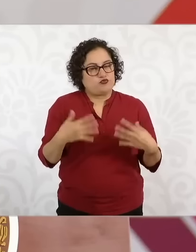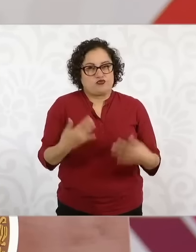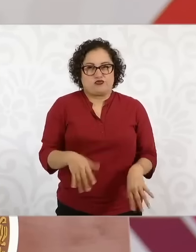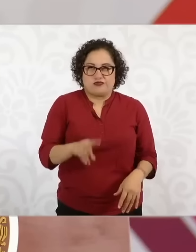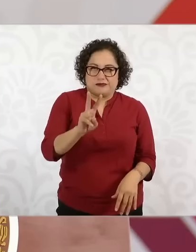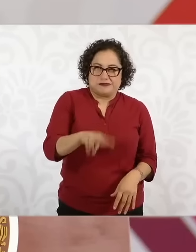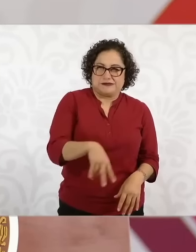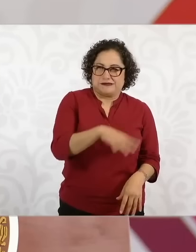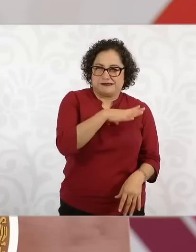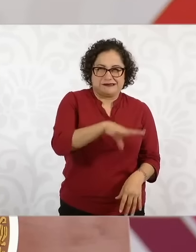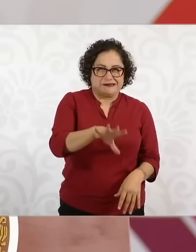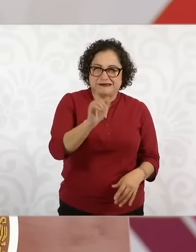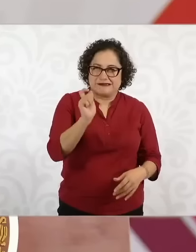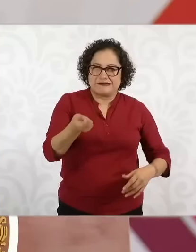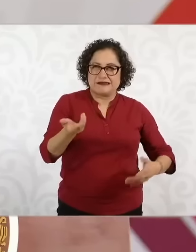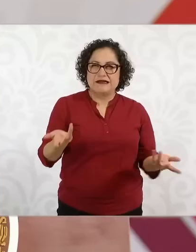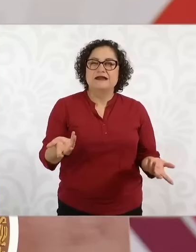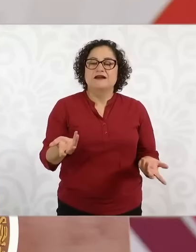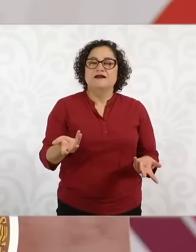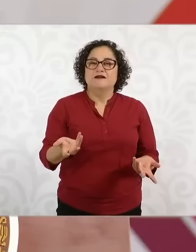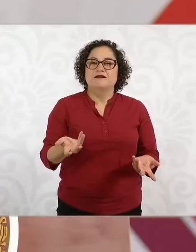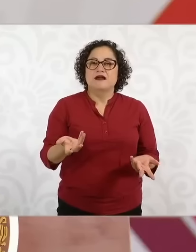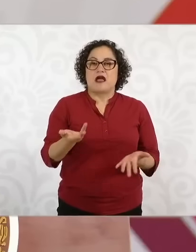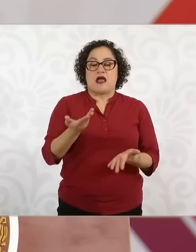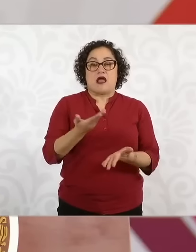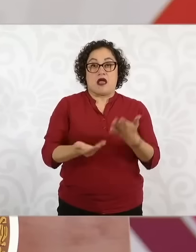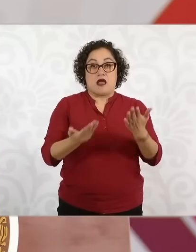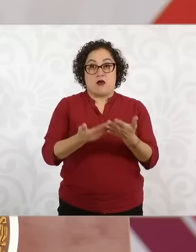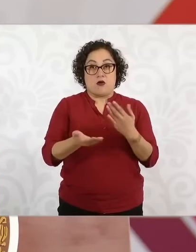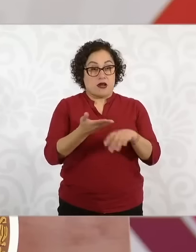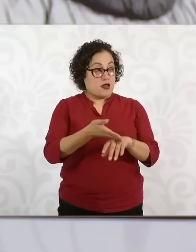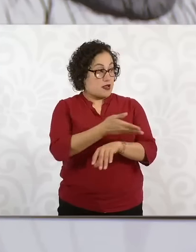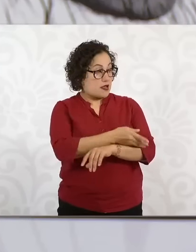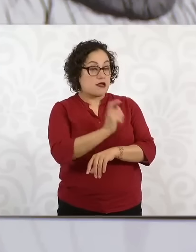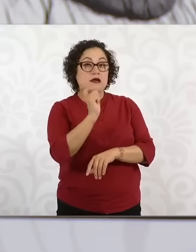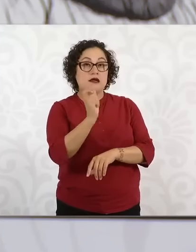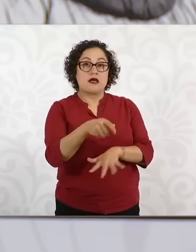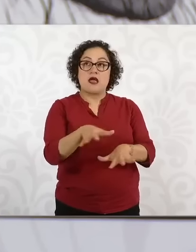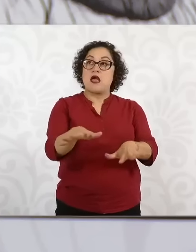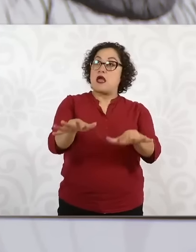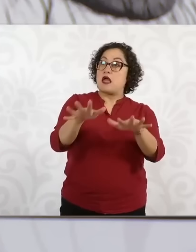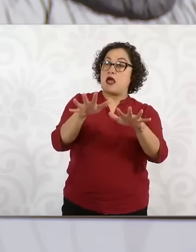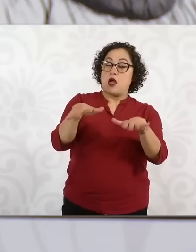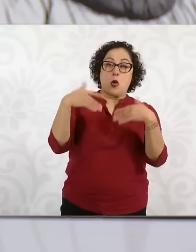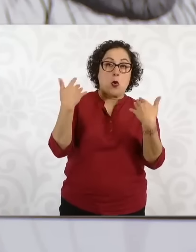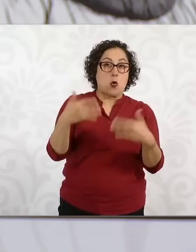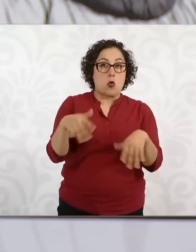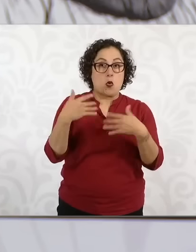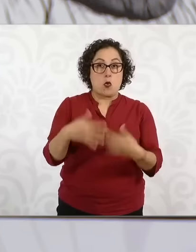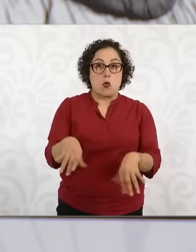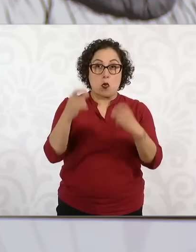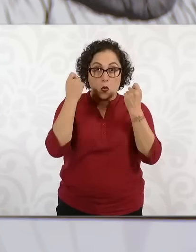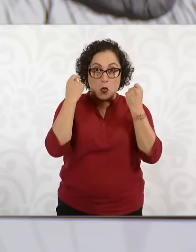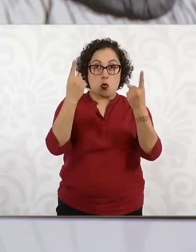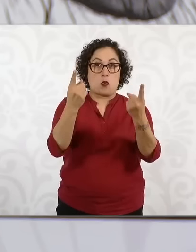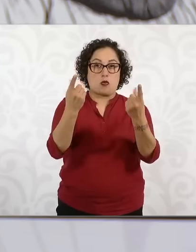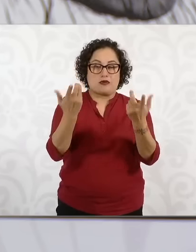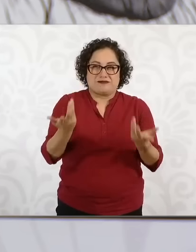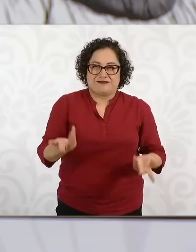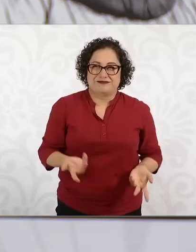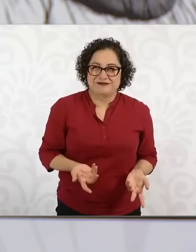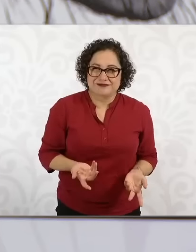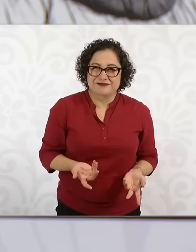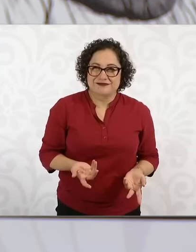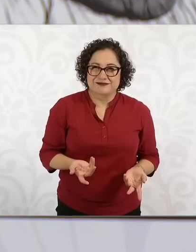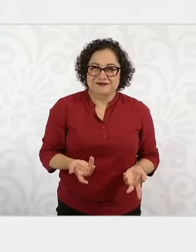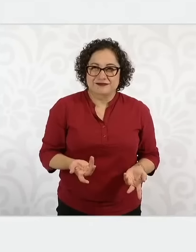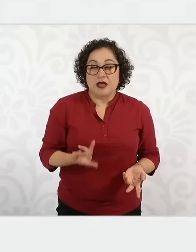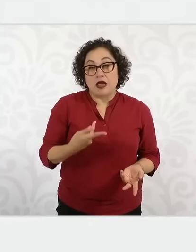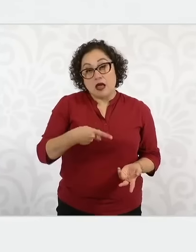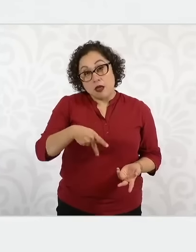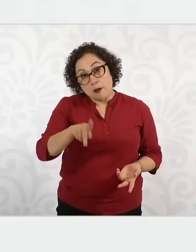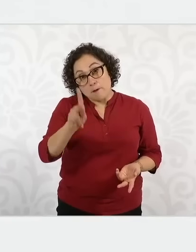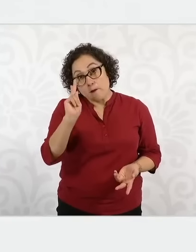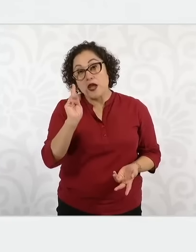Ahora resulta que eran los grandes héroes cuando supuestamente había una decisión desde el estado